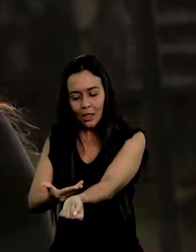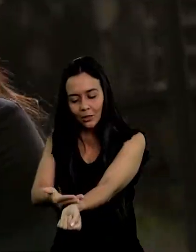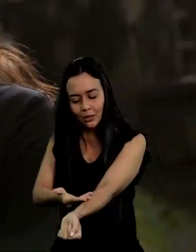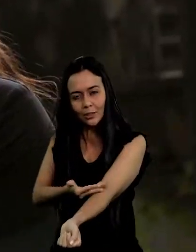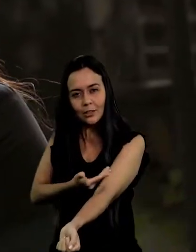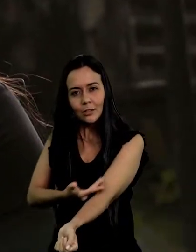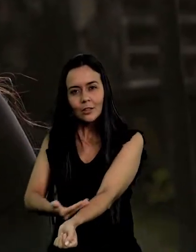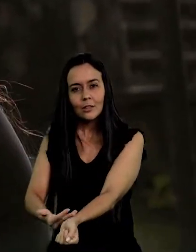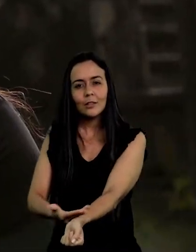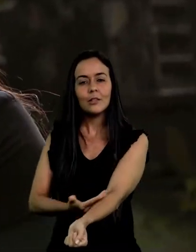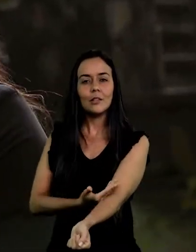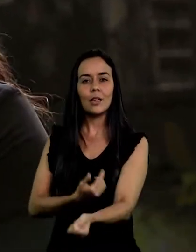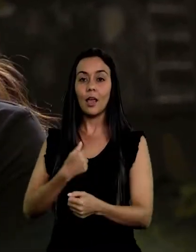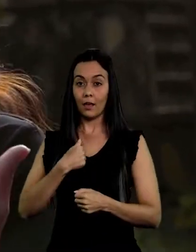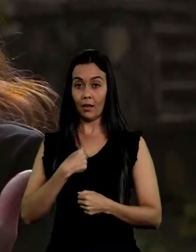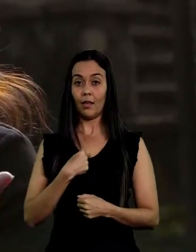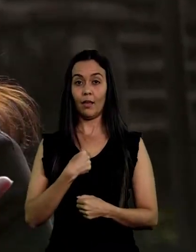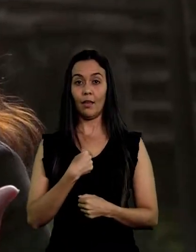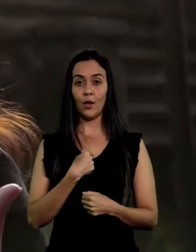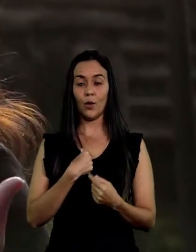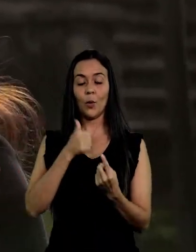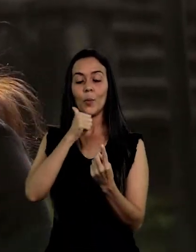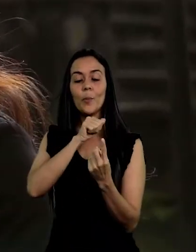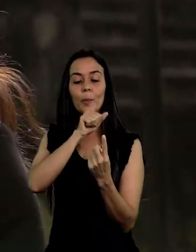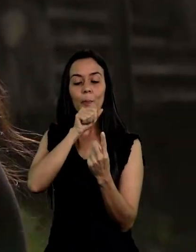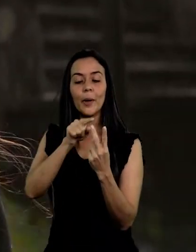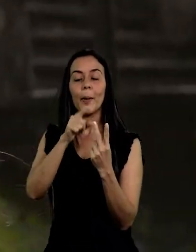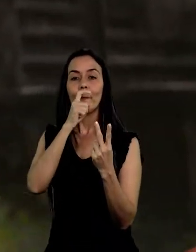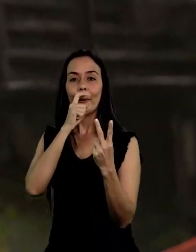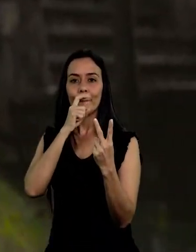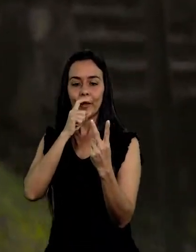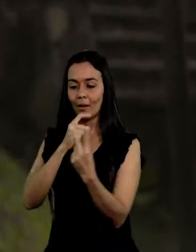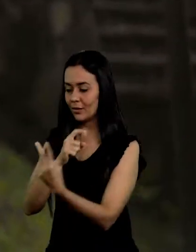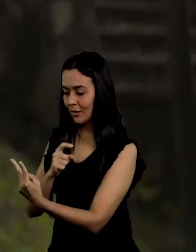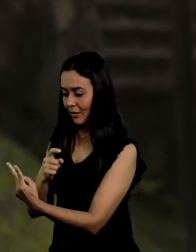Eu sou Natália, porque eu sou filha do Silvio e da Digecila,